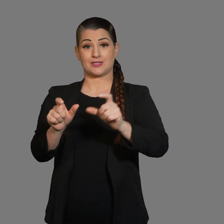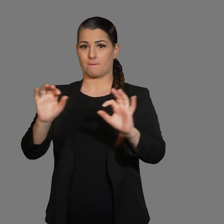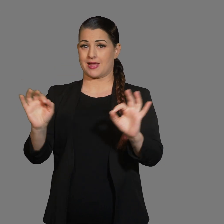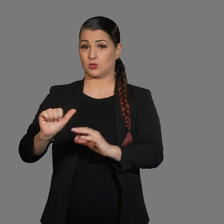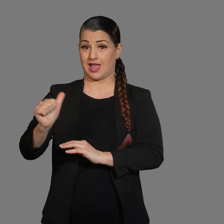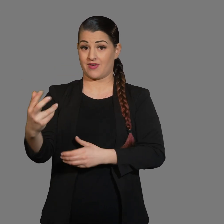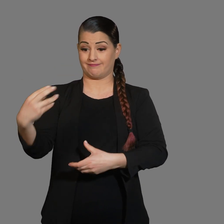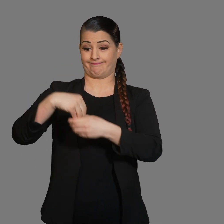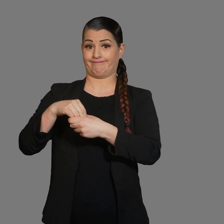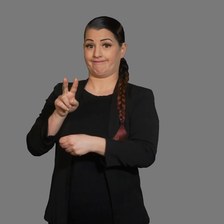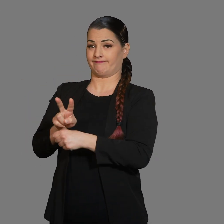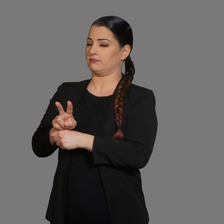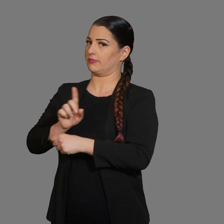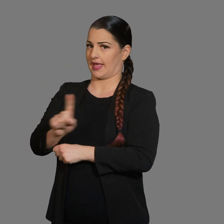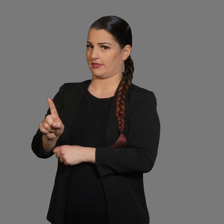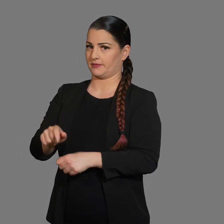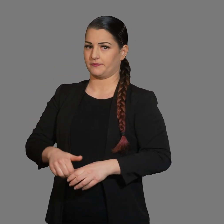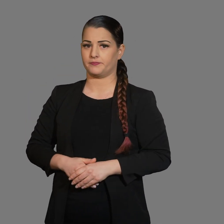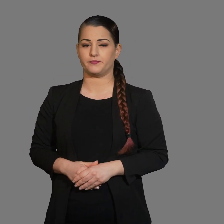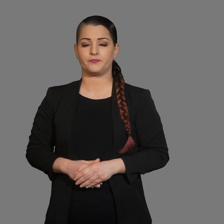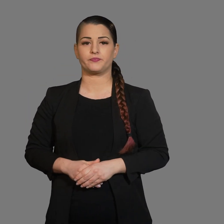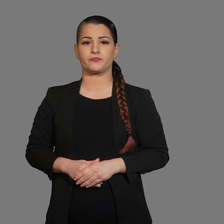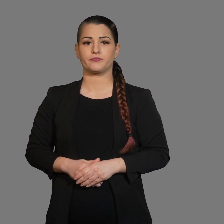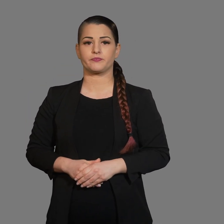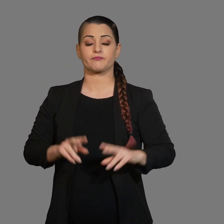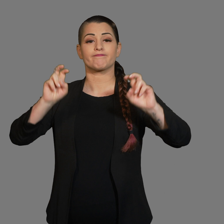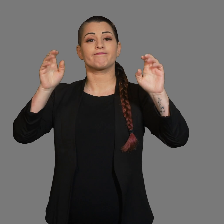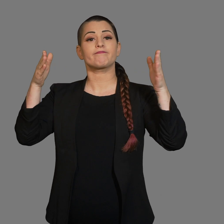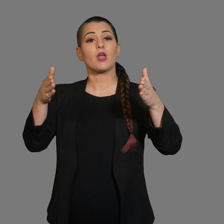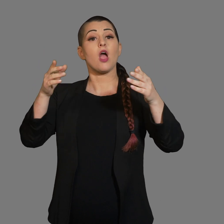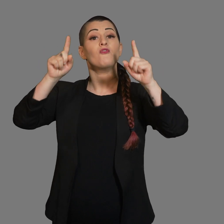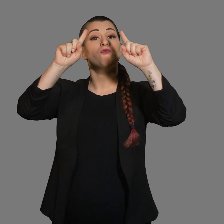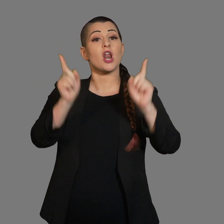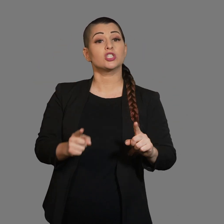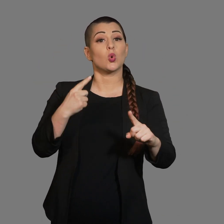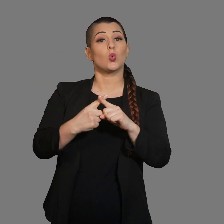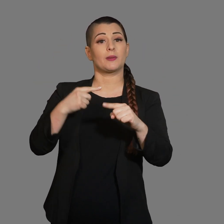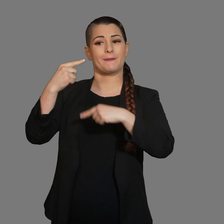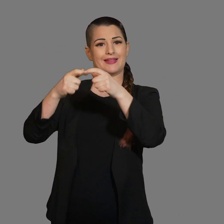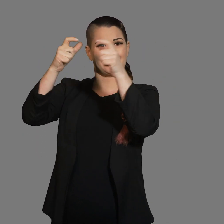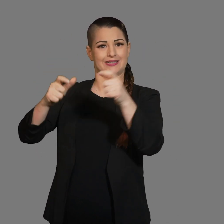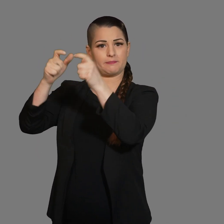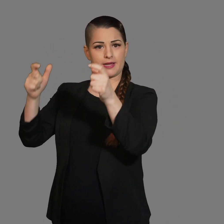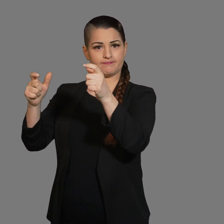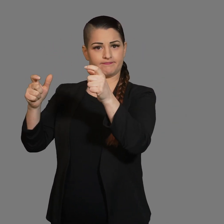Besonders gefährdete Personen dürfen nicht eingebunden werden. Veranstaltungen und Betriebe